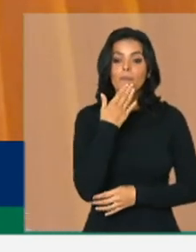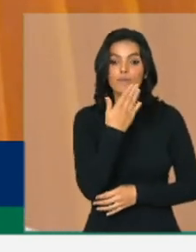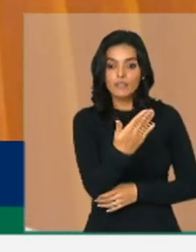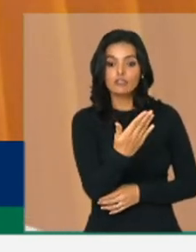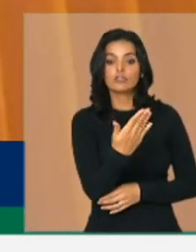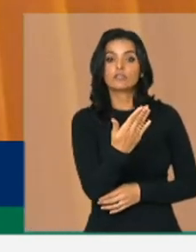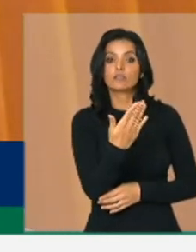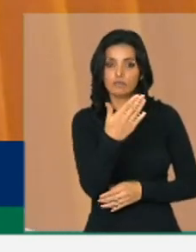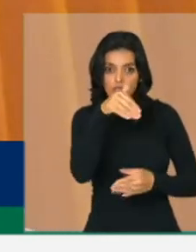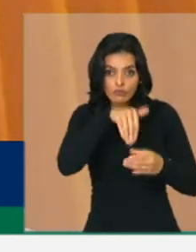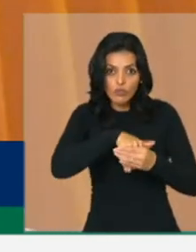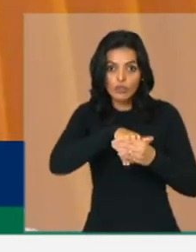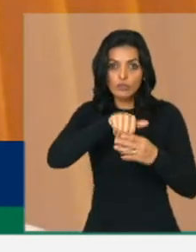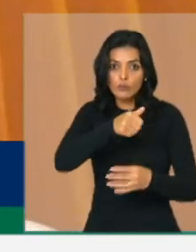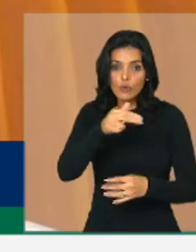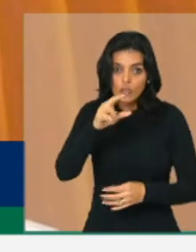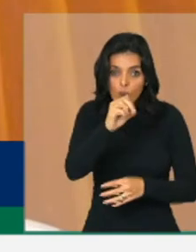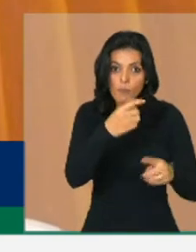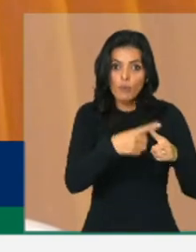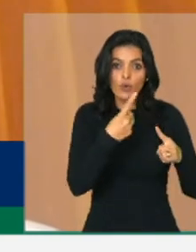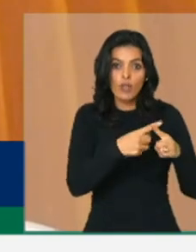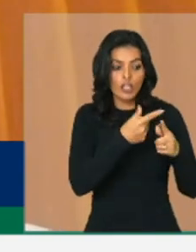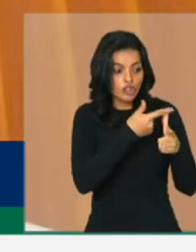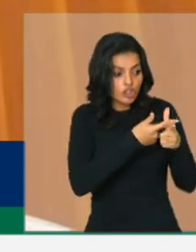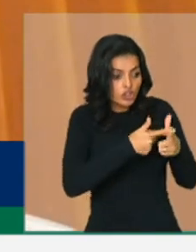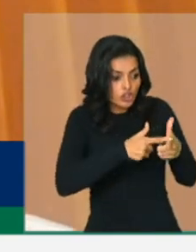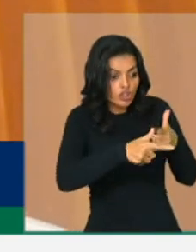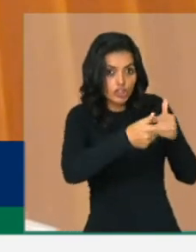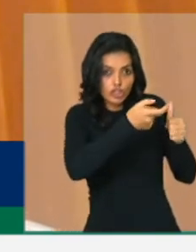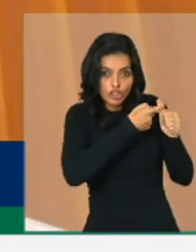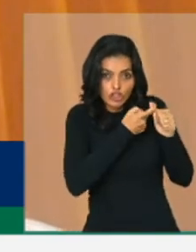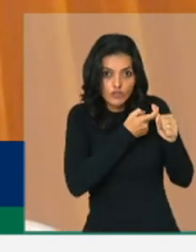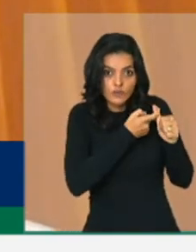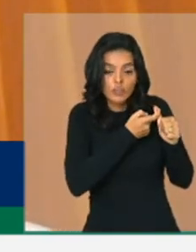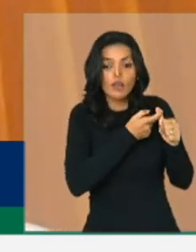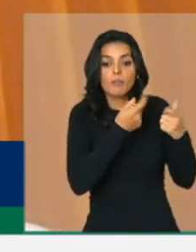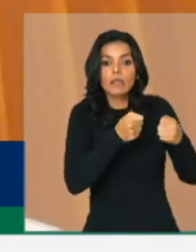CULTURA FISCAL PARA QUELTS QUE PAGARAM ADEQUADAMENTE O PERÍODO EM QUE DEVIAM É ASSIM QUE SE CONSTRÓI UM PAÍ